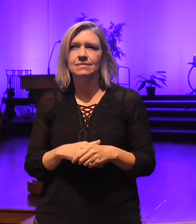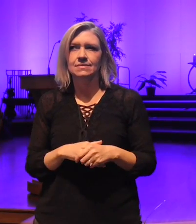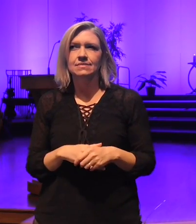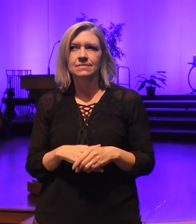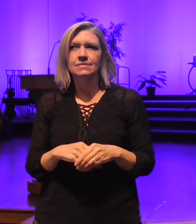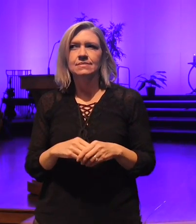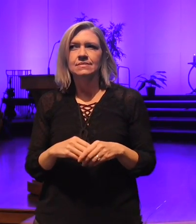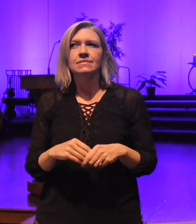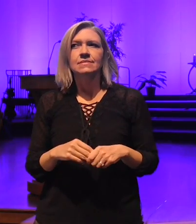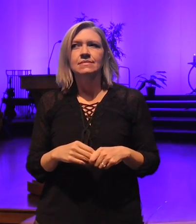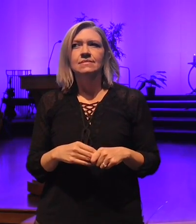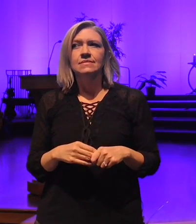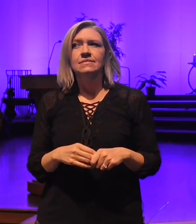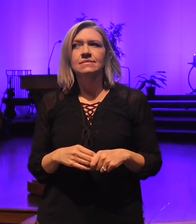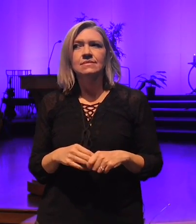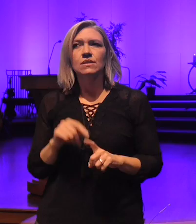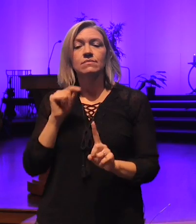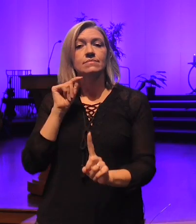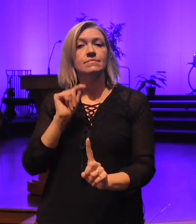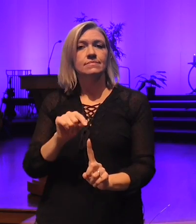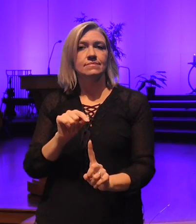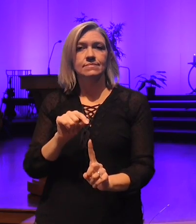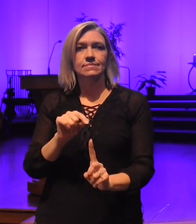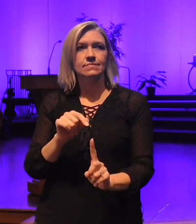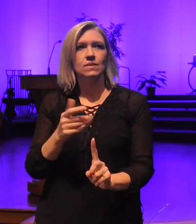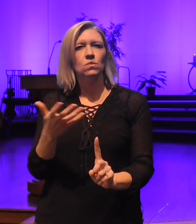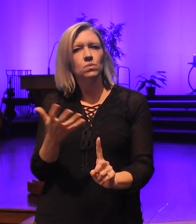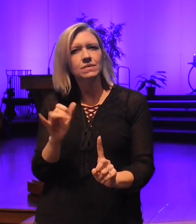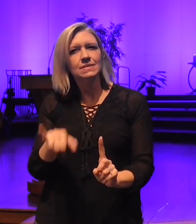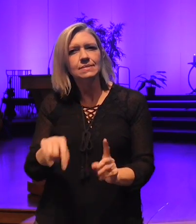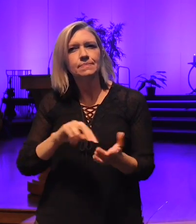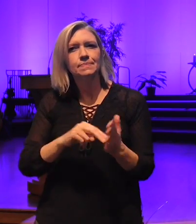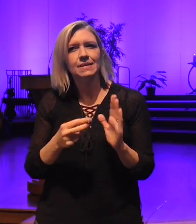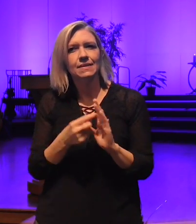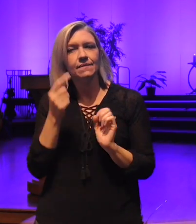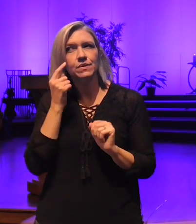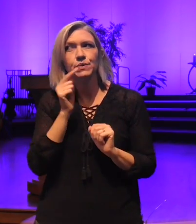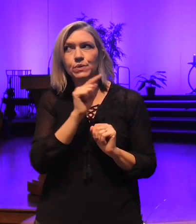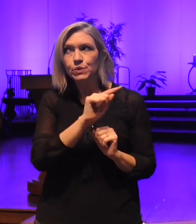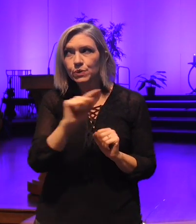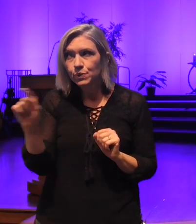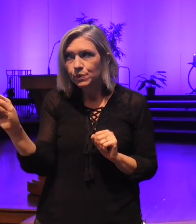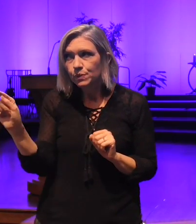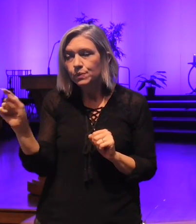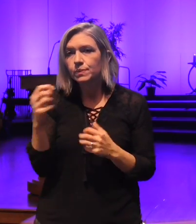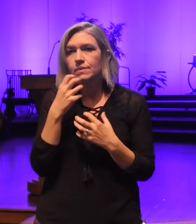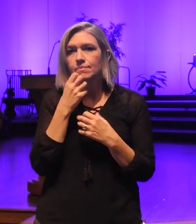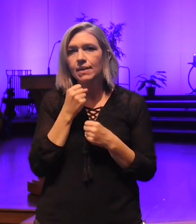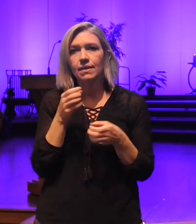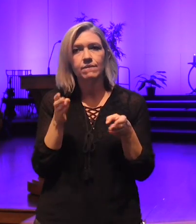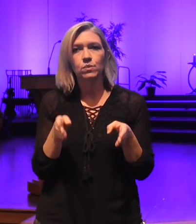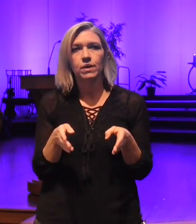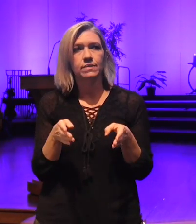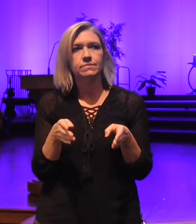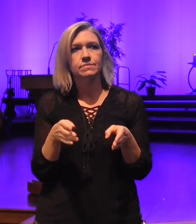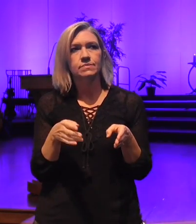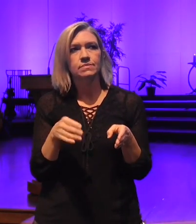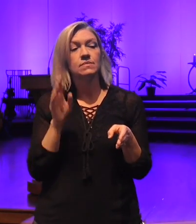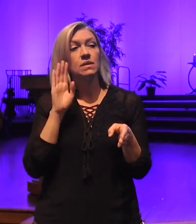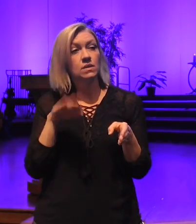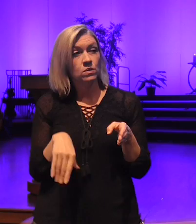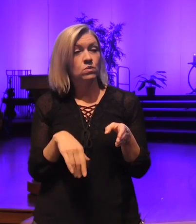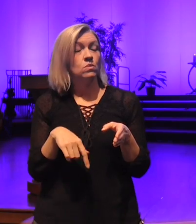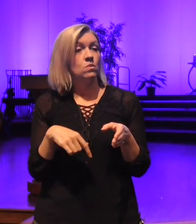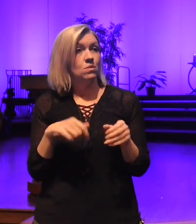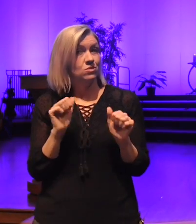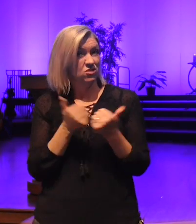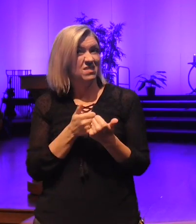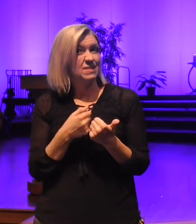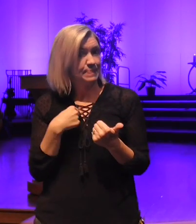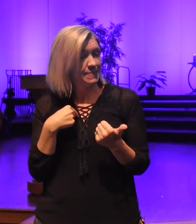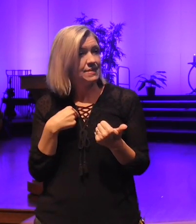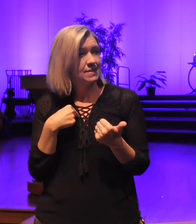, entonces, ¿qué te dice todo esto, amado? Sé que me está estirando y desafiando, pero